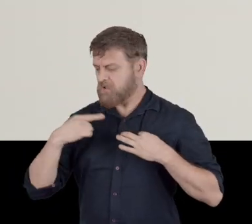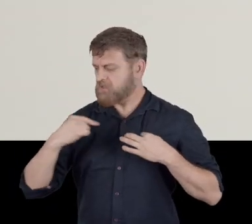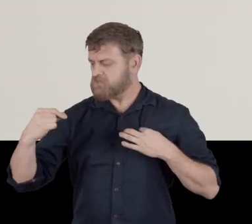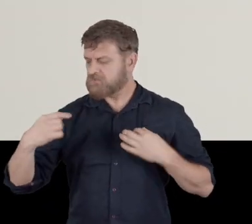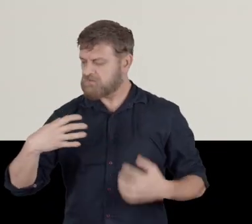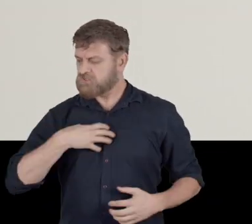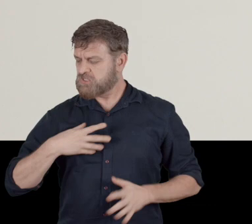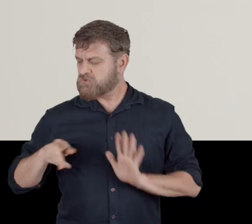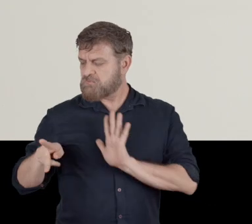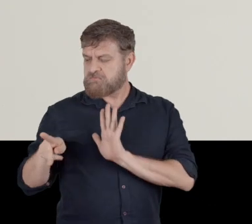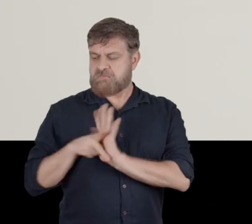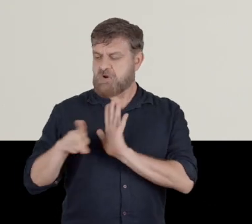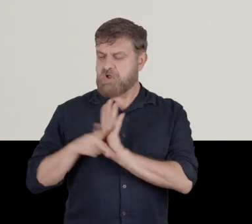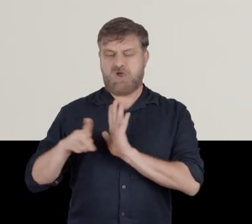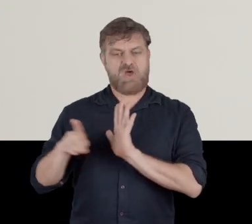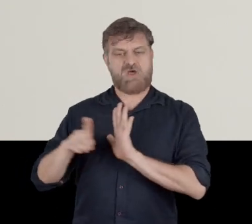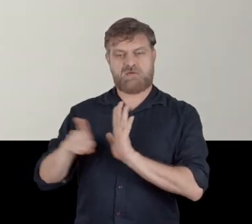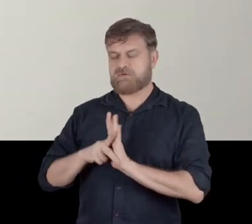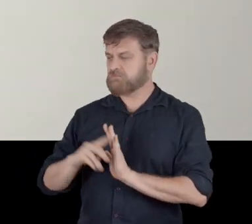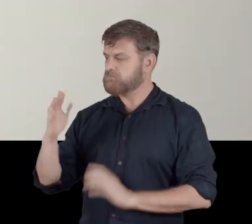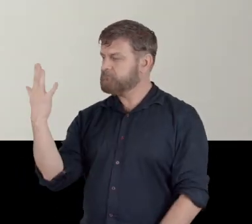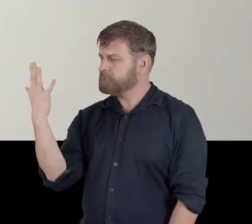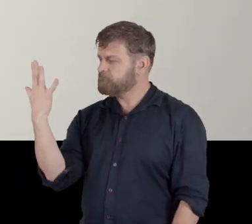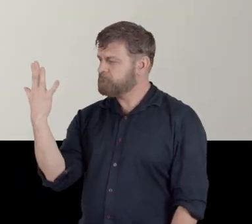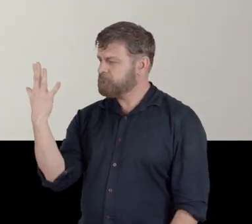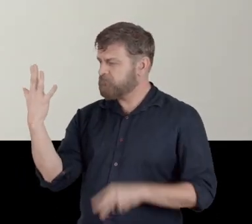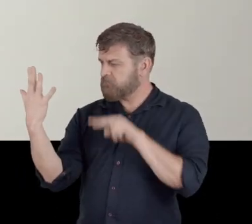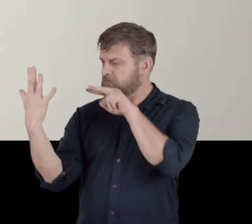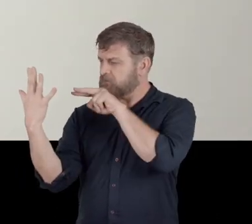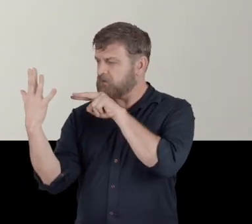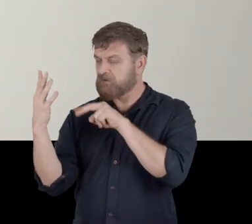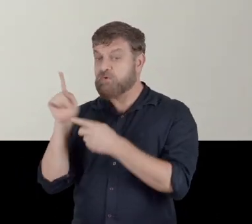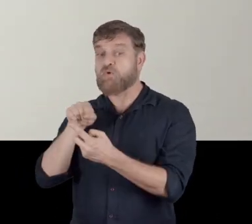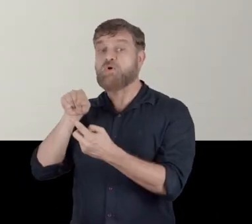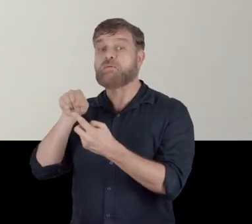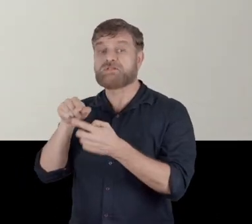me visto para mim." Então, você não se olha no espelho? Então, você está se julgando quando se olha no espelho